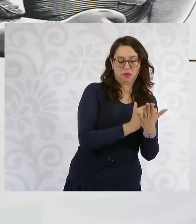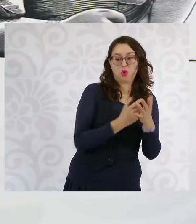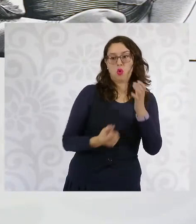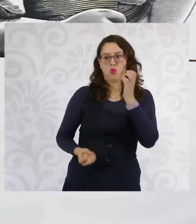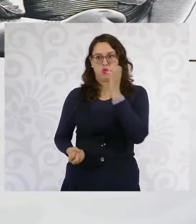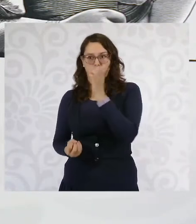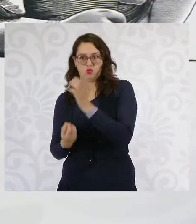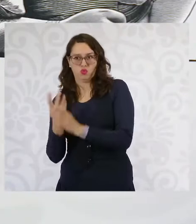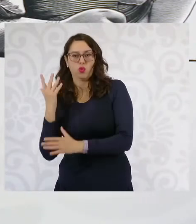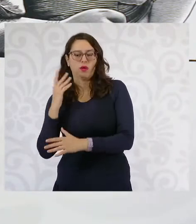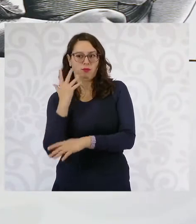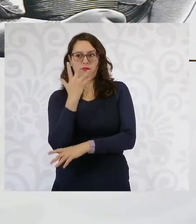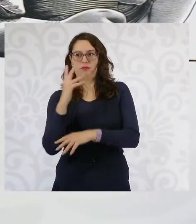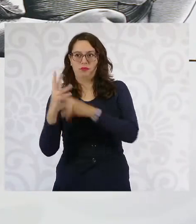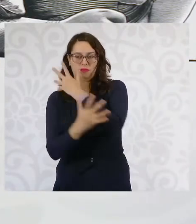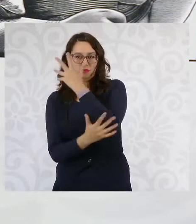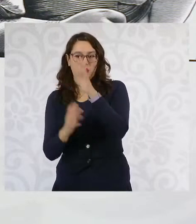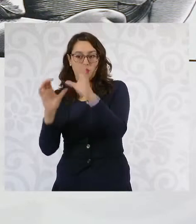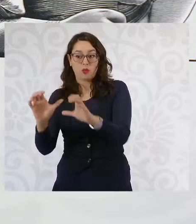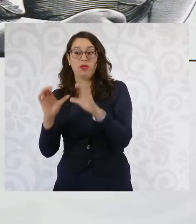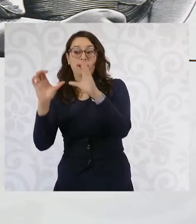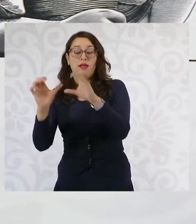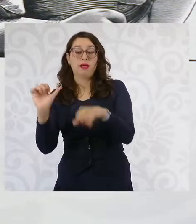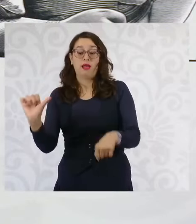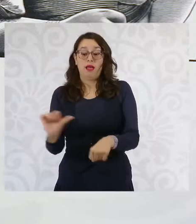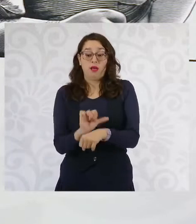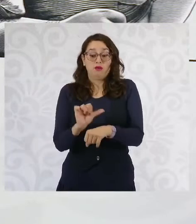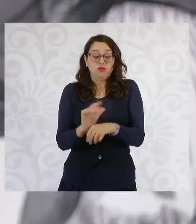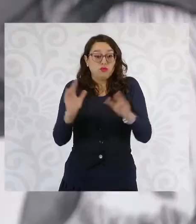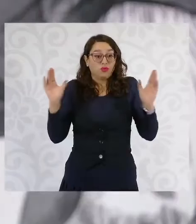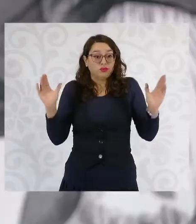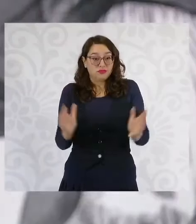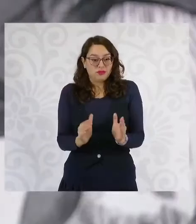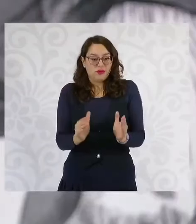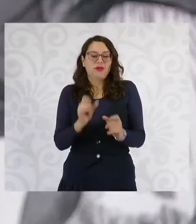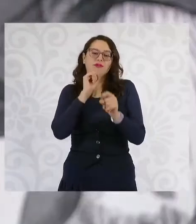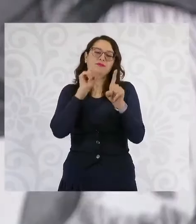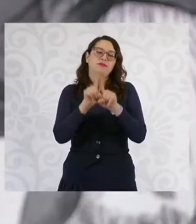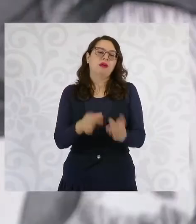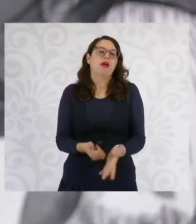la ocupación del espacio urbano y la circulación en la movilidad vehicular de las ciudades de